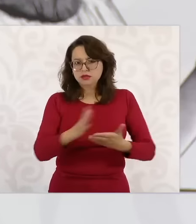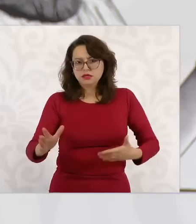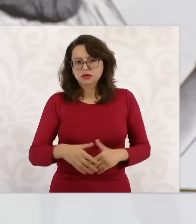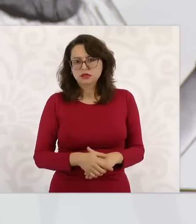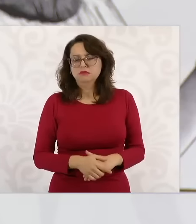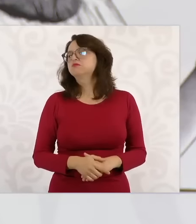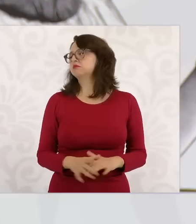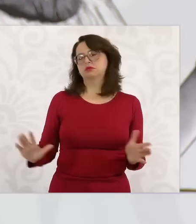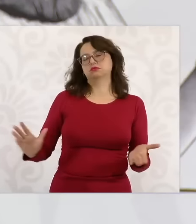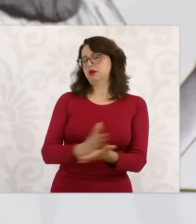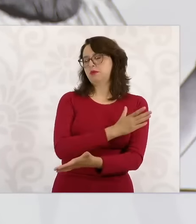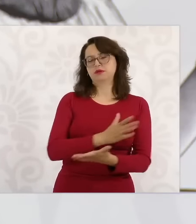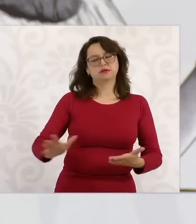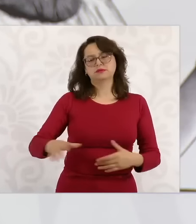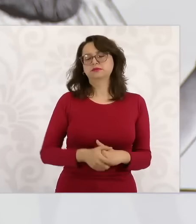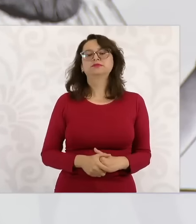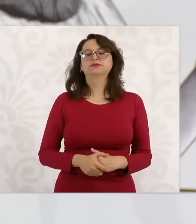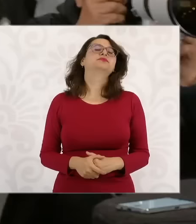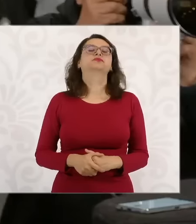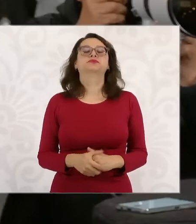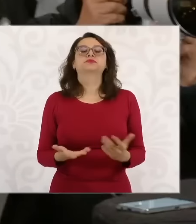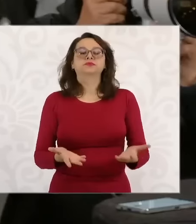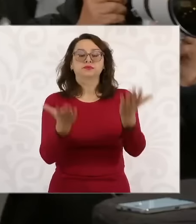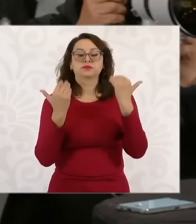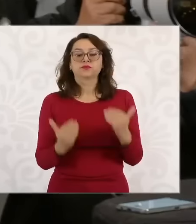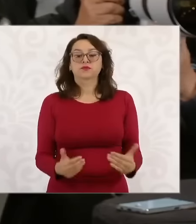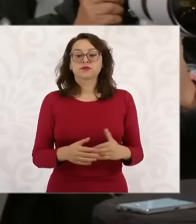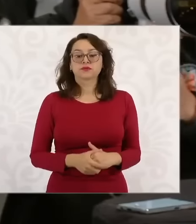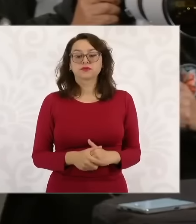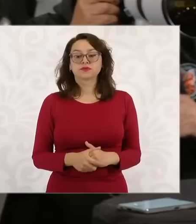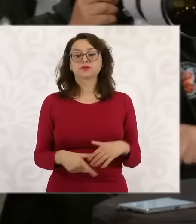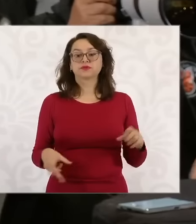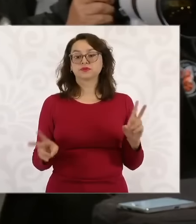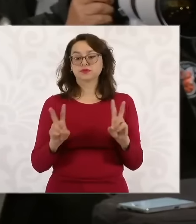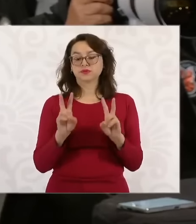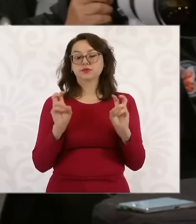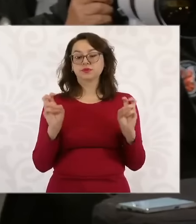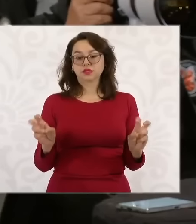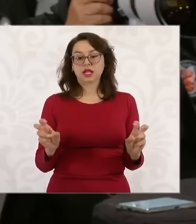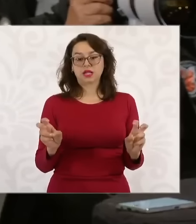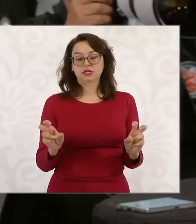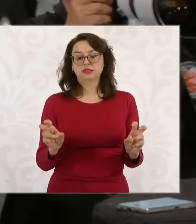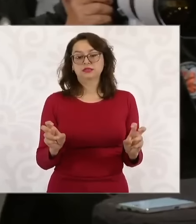son dos hechos aislados. Muy bien, sobre el tema del rescate, eh de momento Estados Unidos pues ha